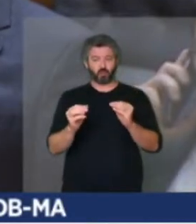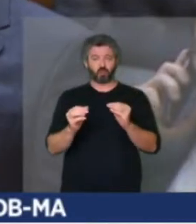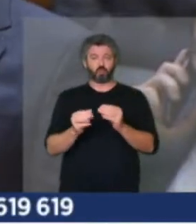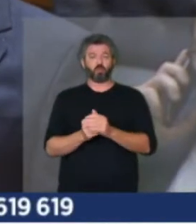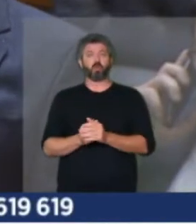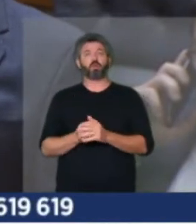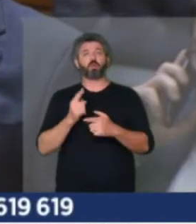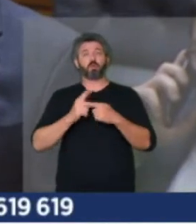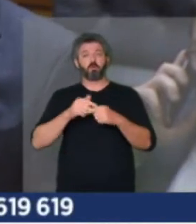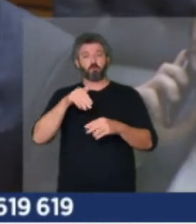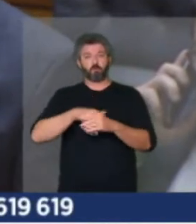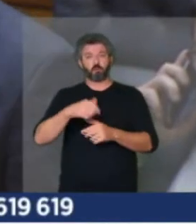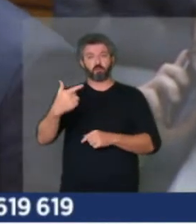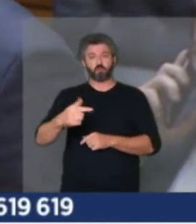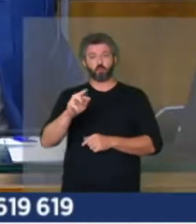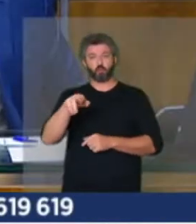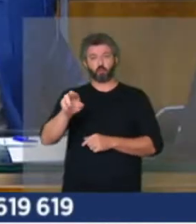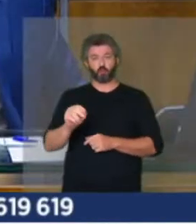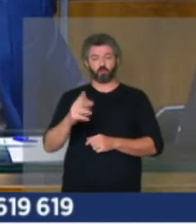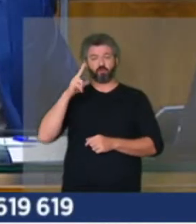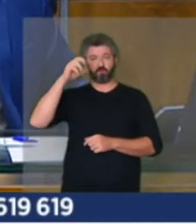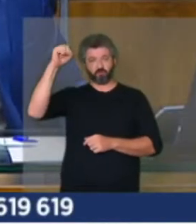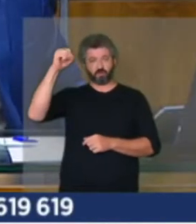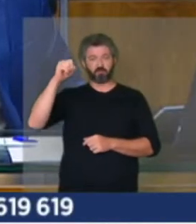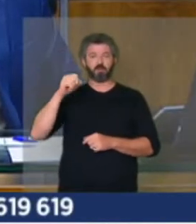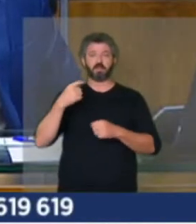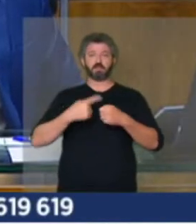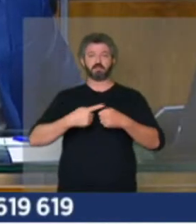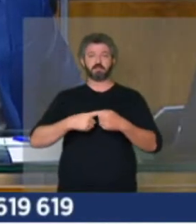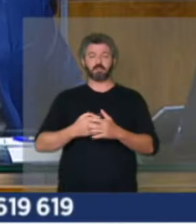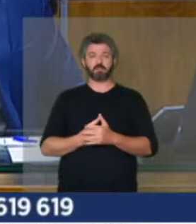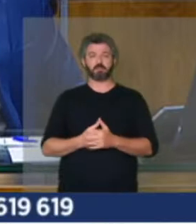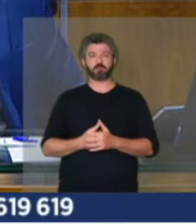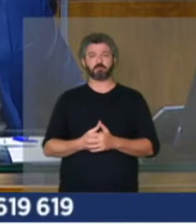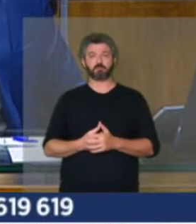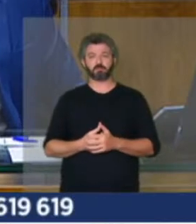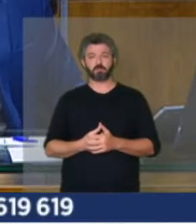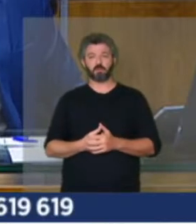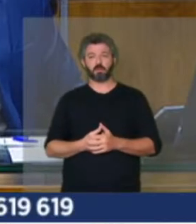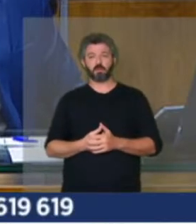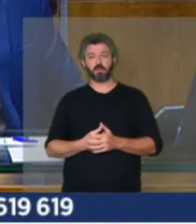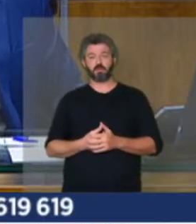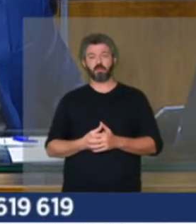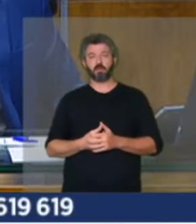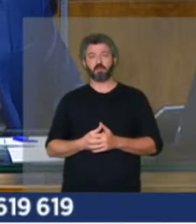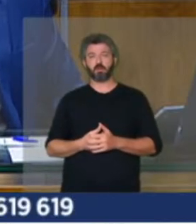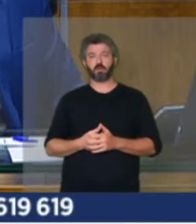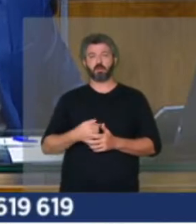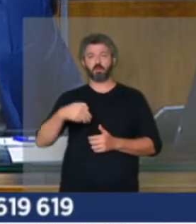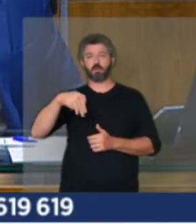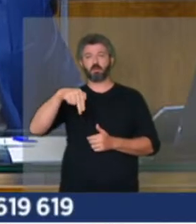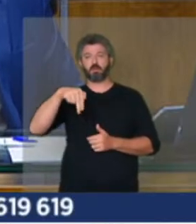OBRIGADO, DEPUTADO NILTON CARDOSO. [DEPUTADO]: QUERO FCTS PRESIDENTE, DEPUTADO MARCELO RAMOS, CAROS COLEGAS PARLAMENTARES, QUE NOS